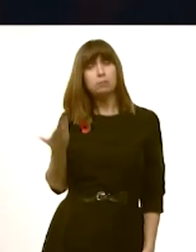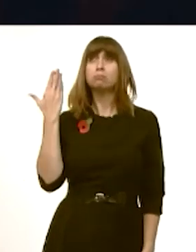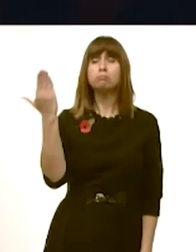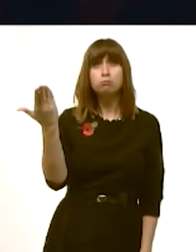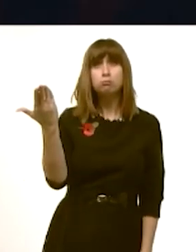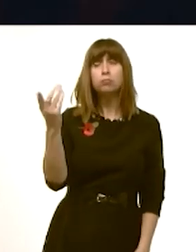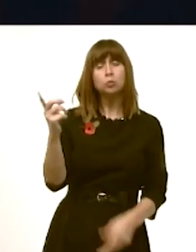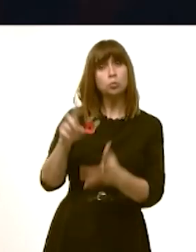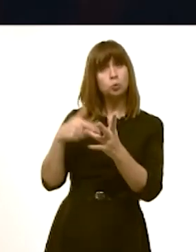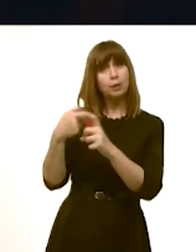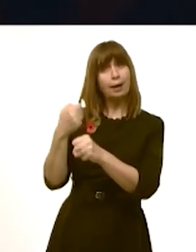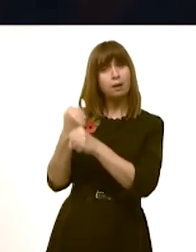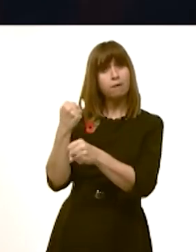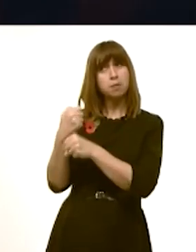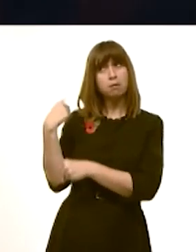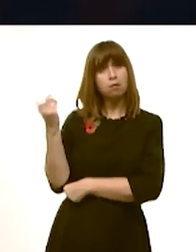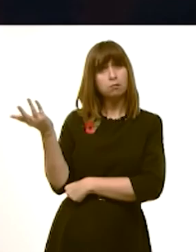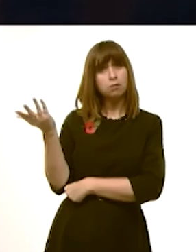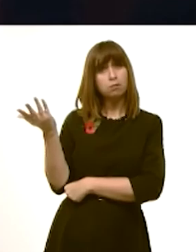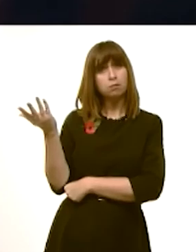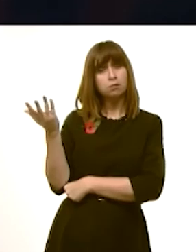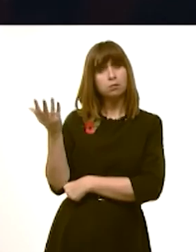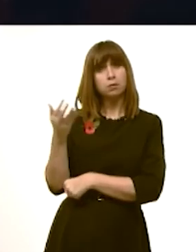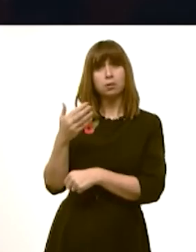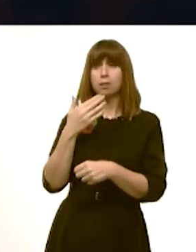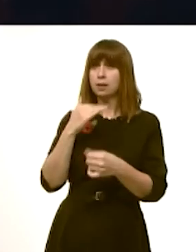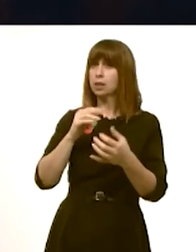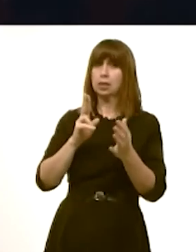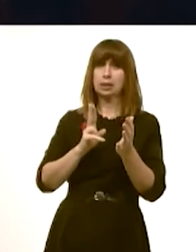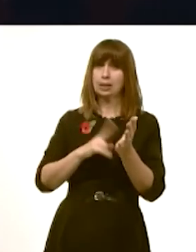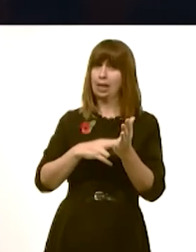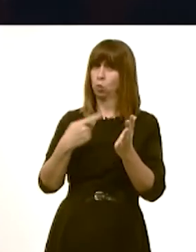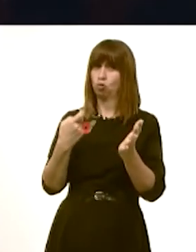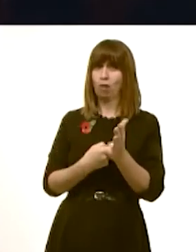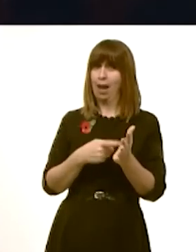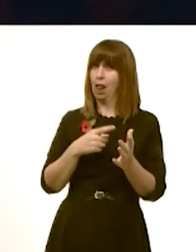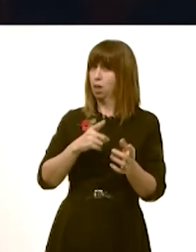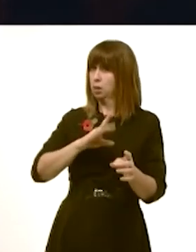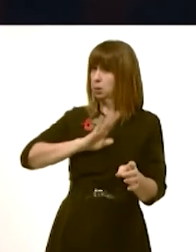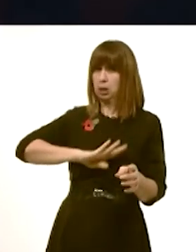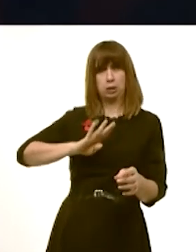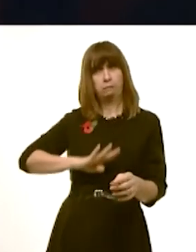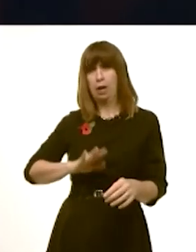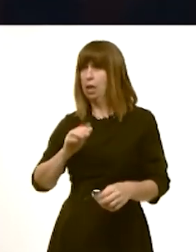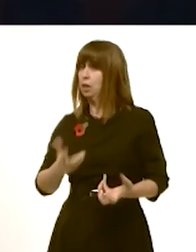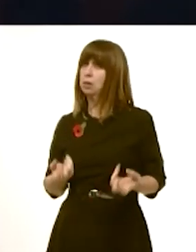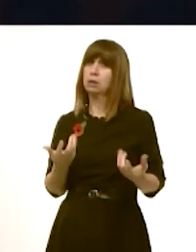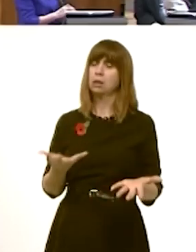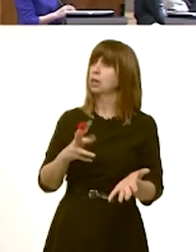ffordd mae Network Rail yn gweithredu ar hyn o bryd? Carwyn Jones: Rydym wediíi wneud e sawl gwaith.